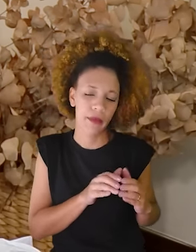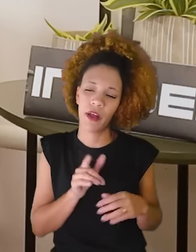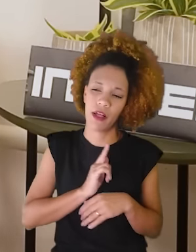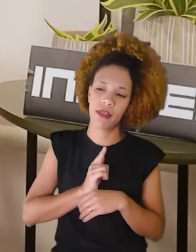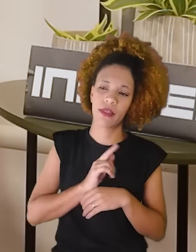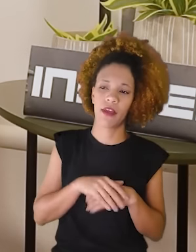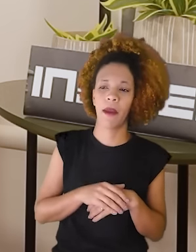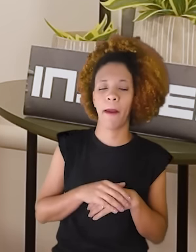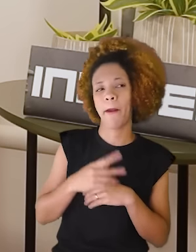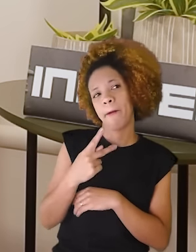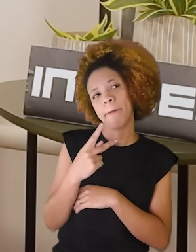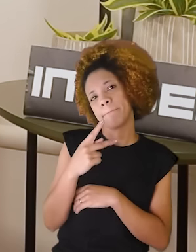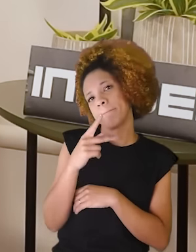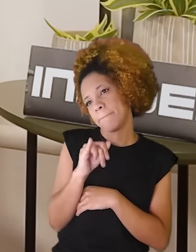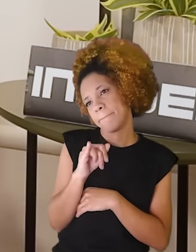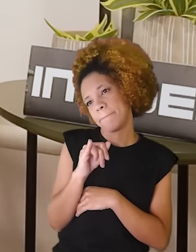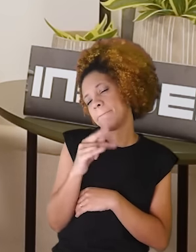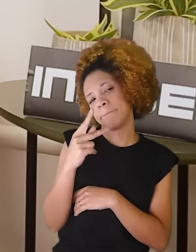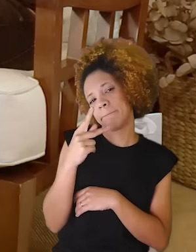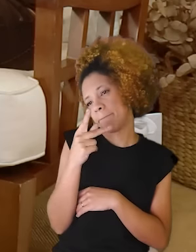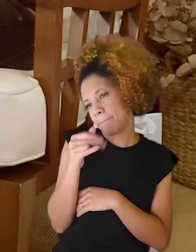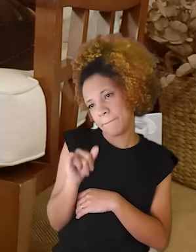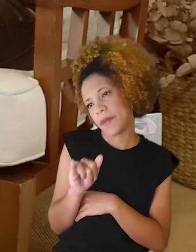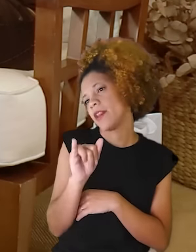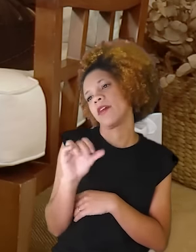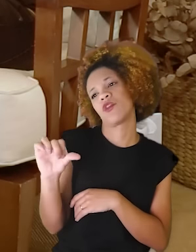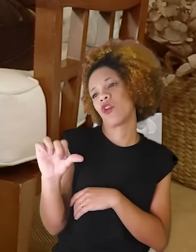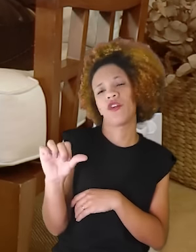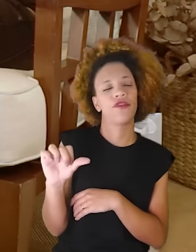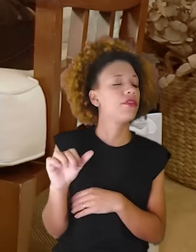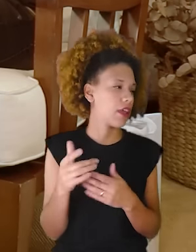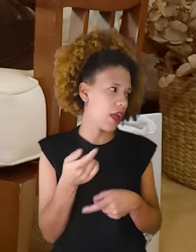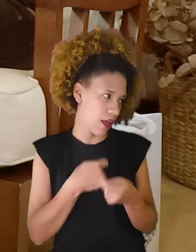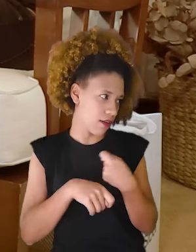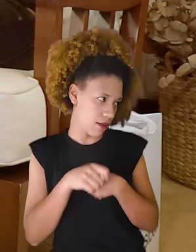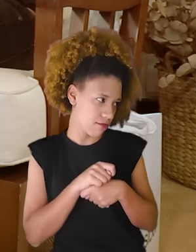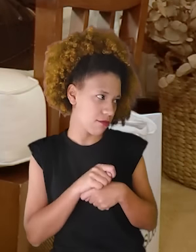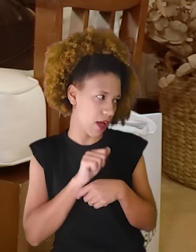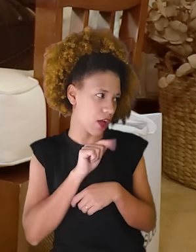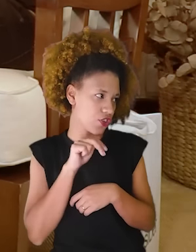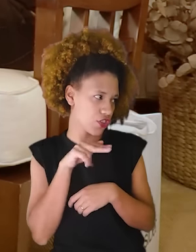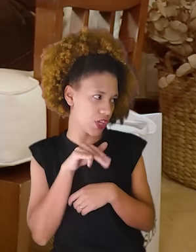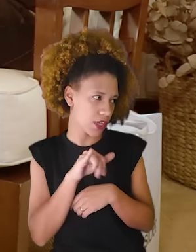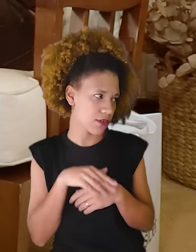min agência a play9 Ah sim a play9 que que cuida da da negociação e tal pô mas dá pr fazer um bom